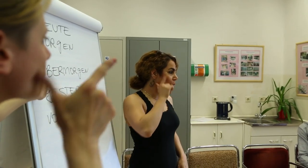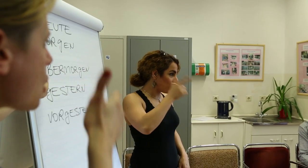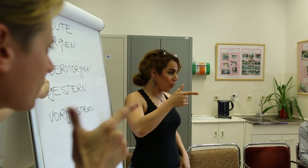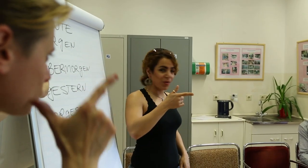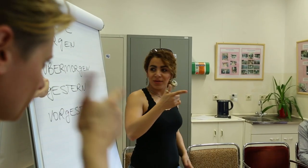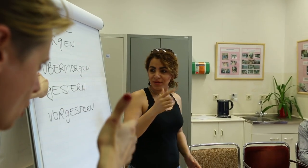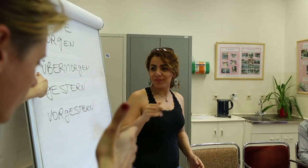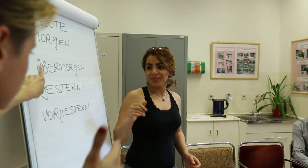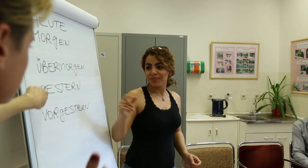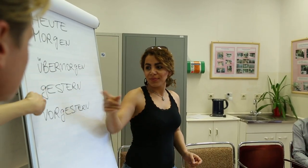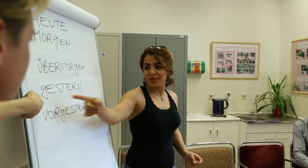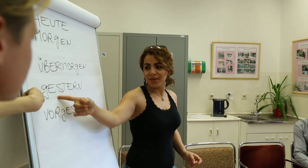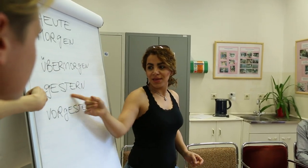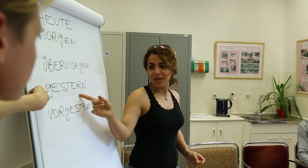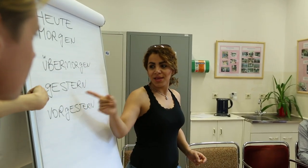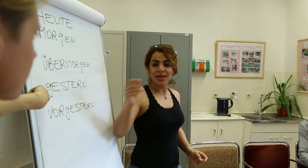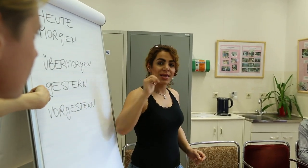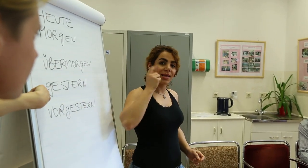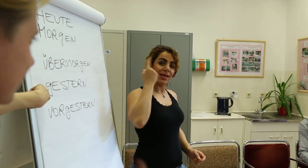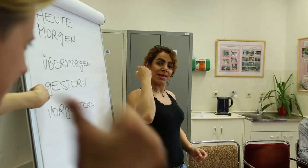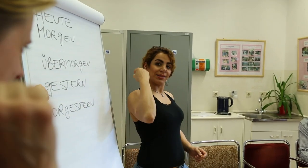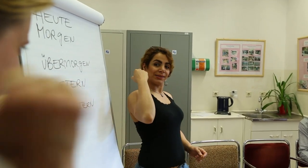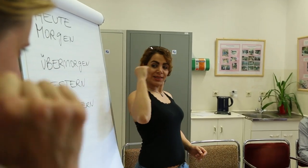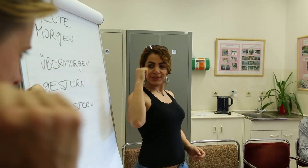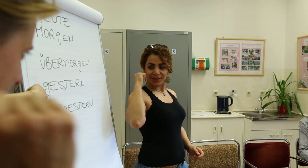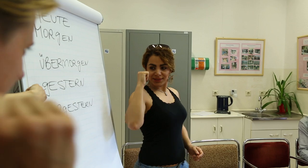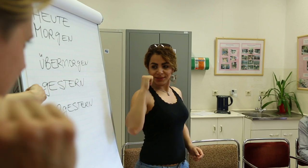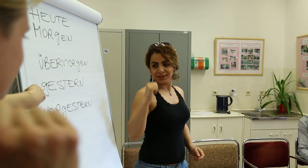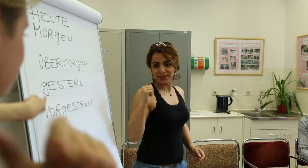übermorgen, gestern